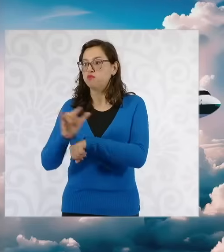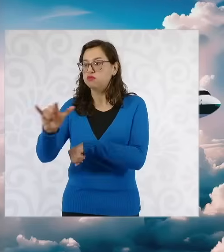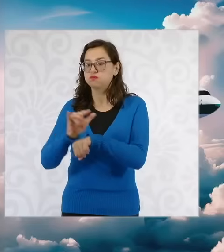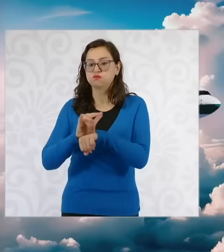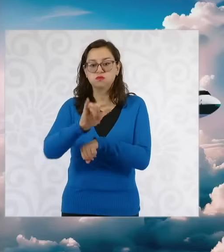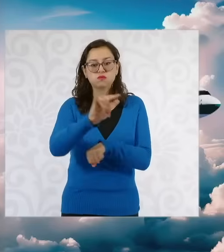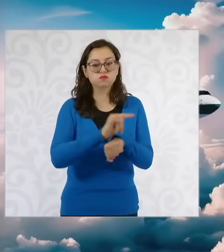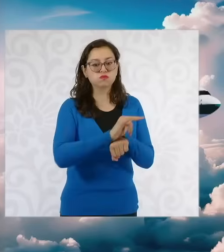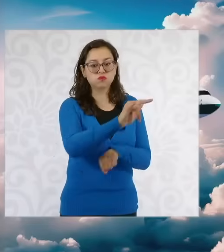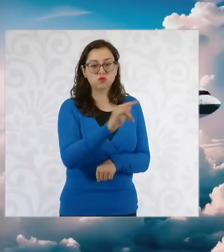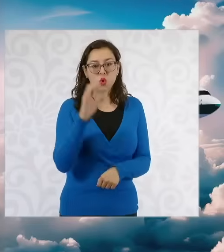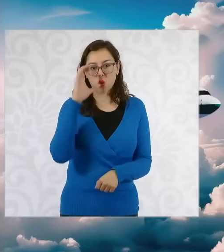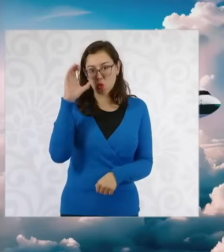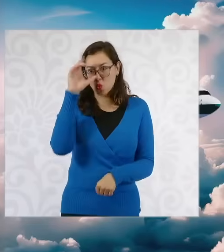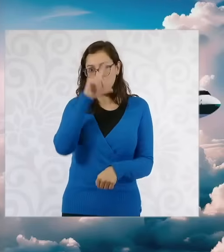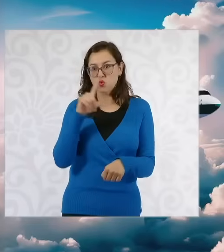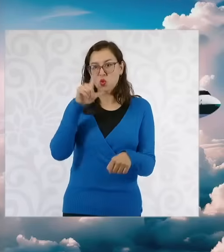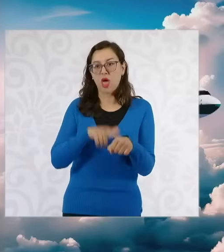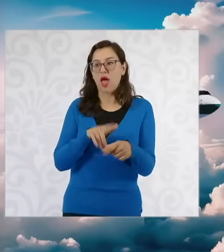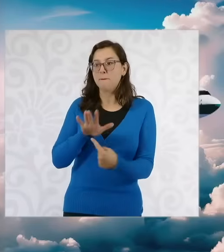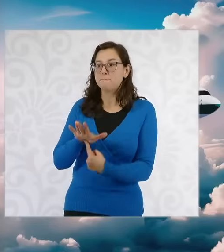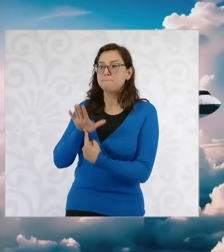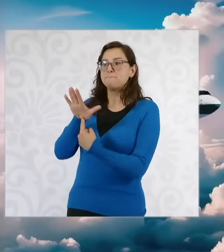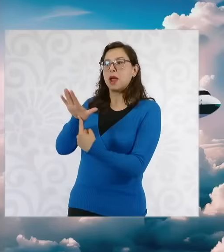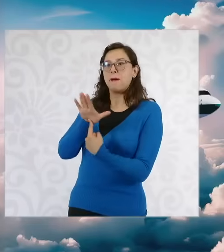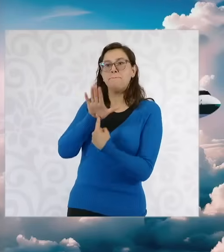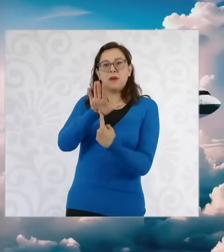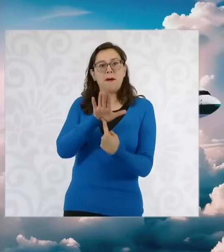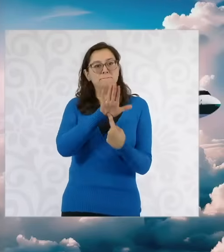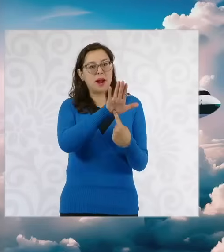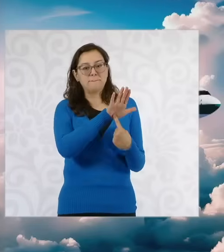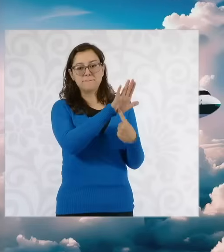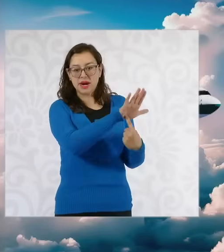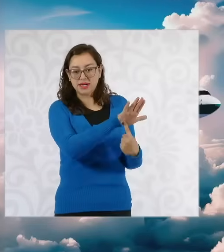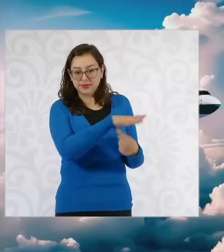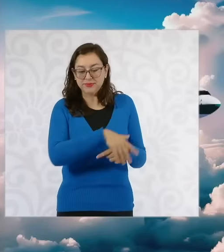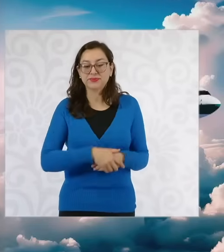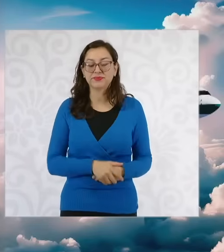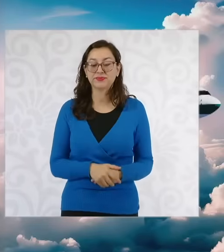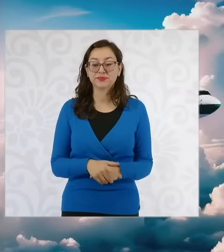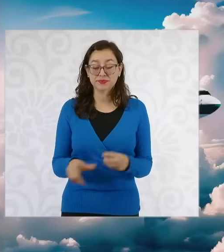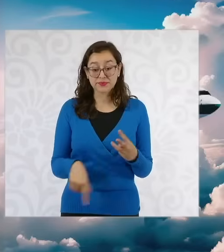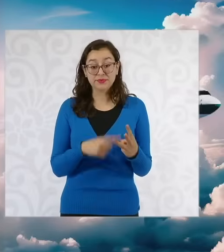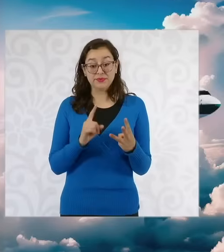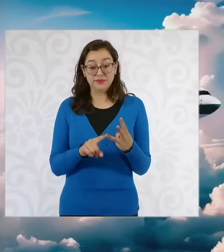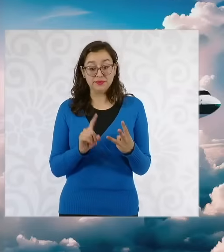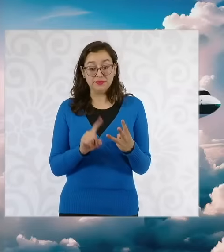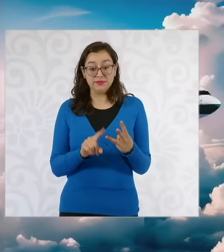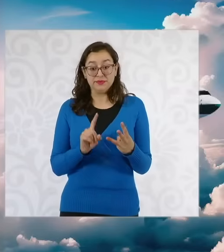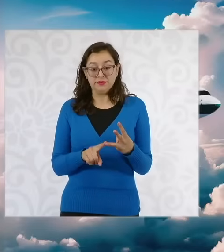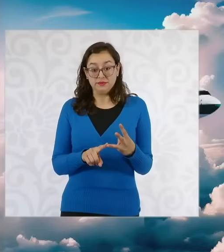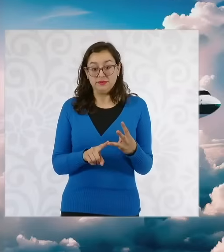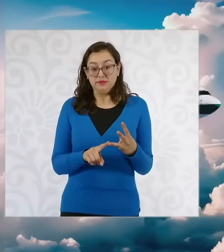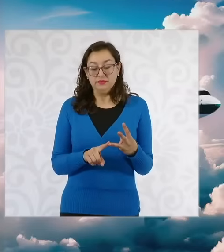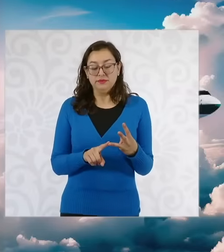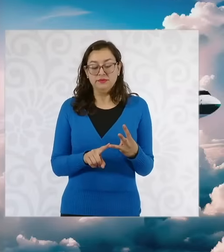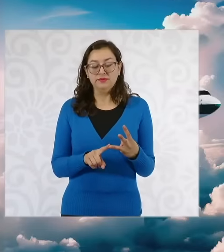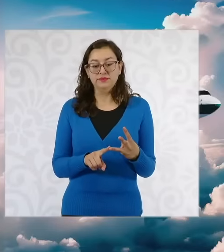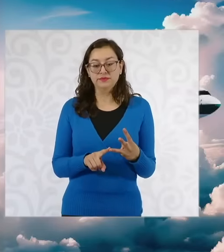promoviendo los valores culturales de México y el tercer Pilar volar con mexicana es tomar